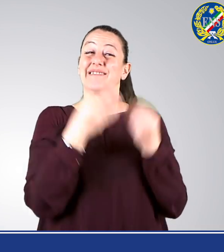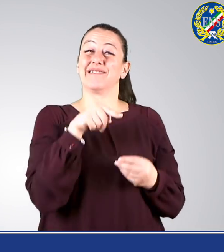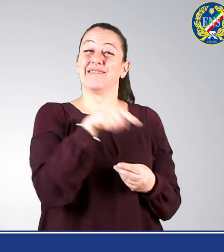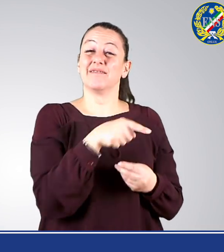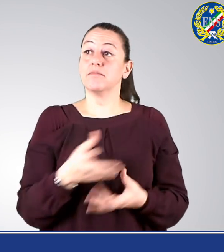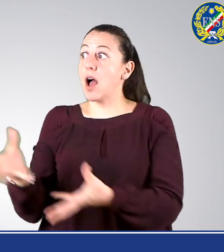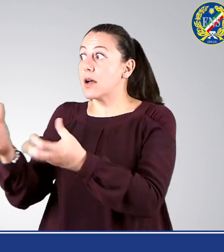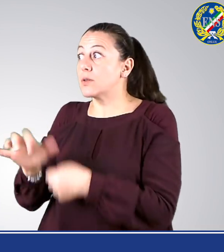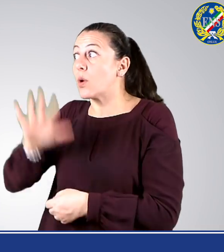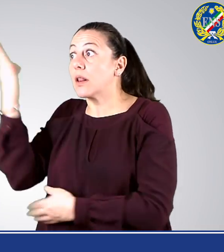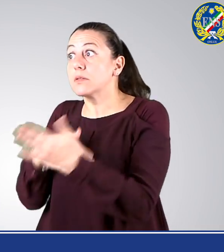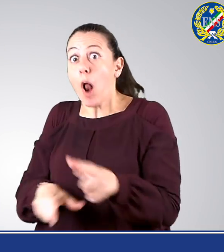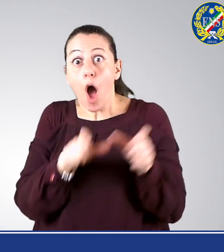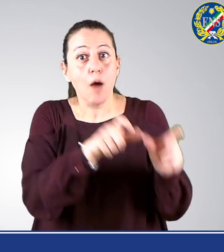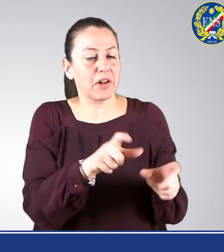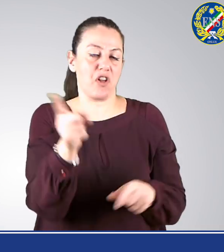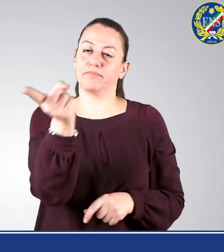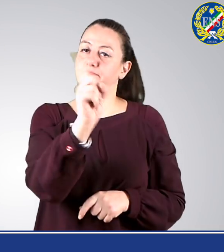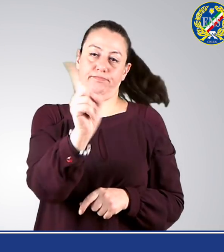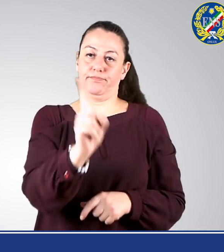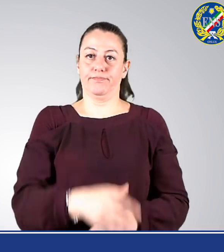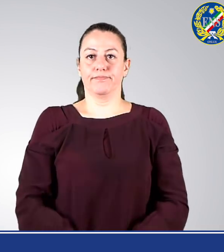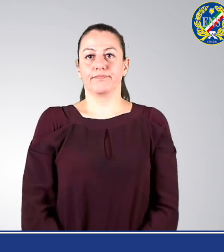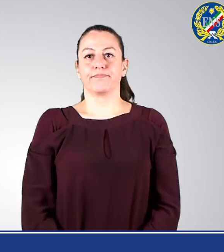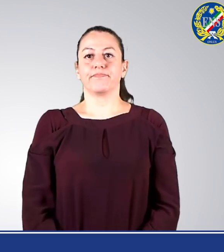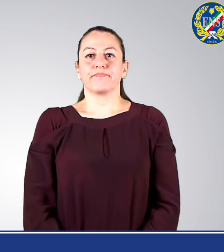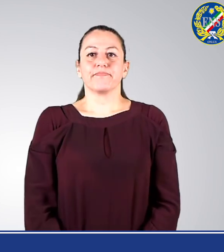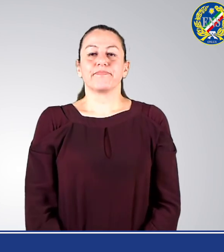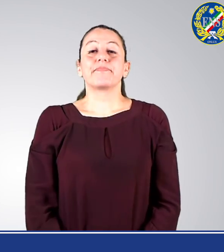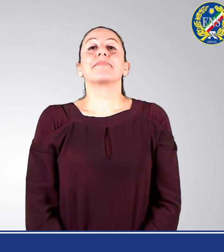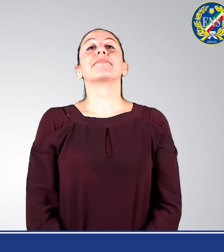Le aziende in questi casi non sono obbligate ad assumere i disabili.